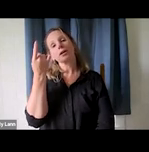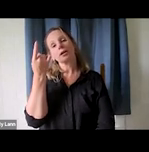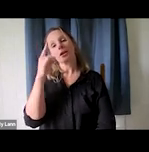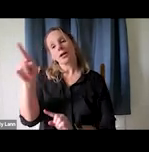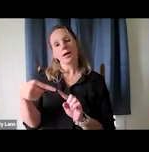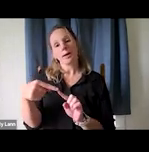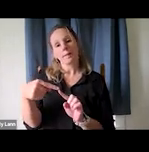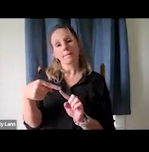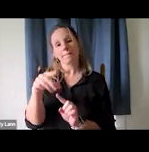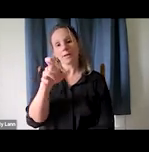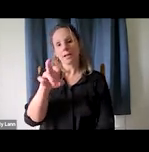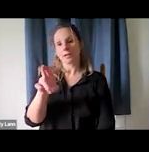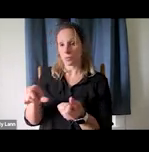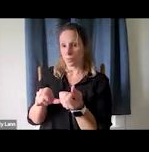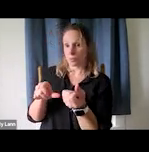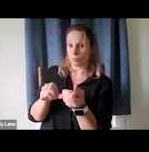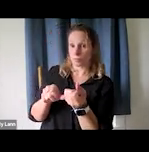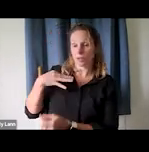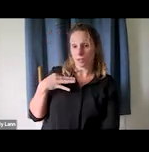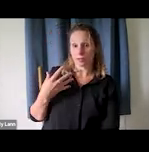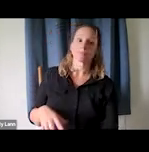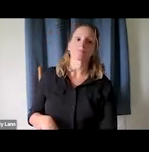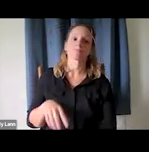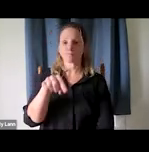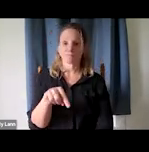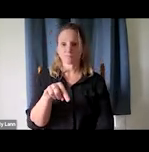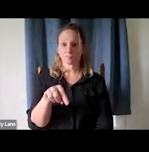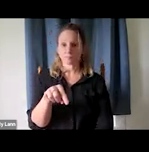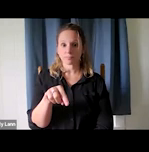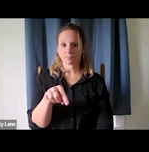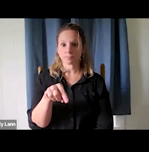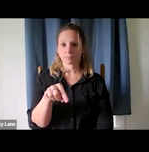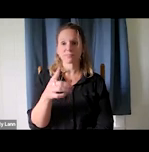para las solicitudes asistidas por SOAR. Esto es especialmente importante